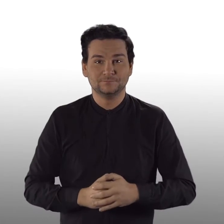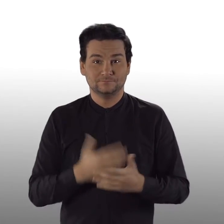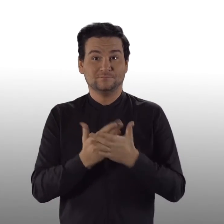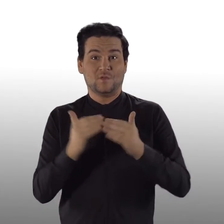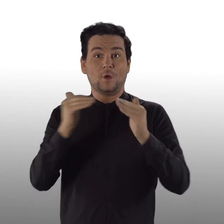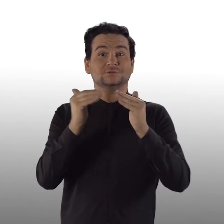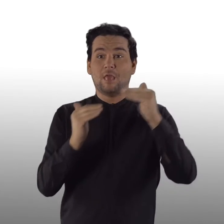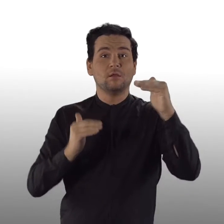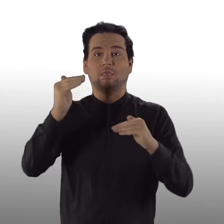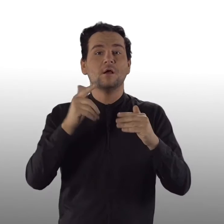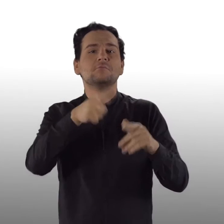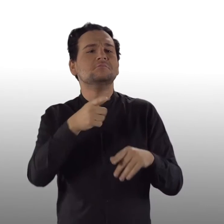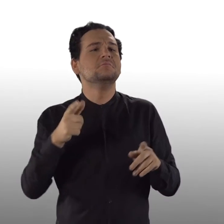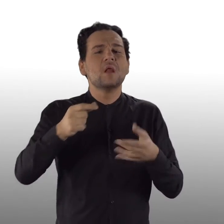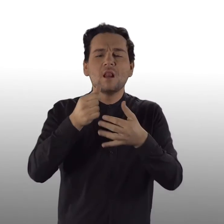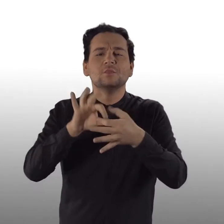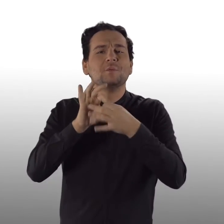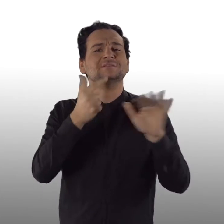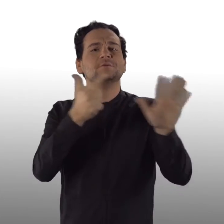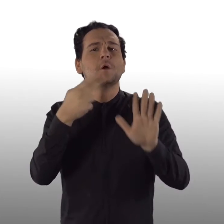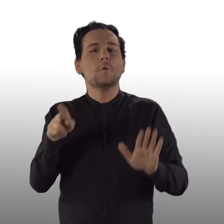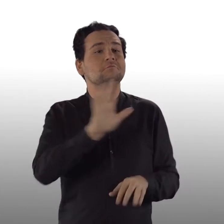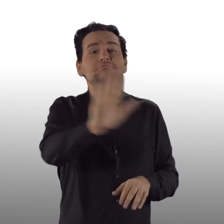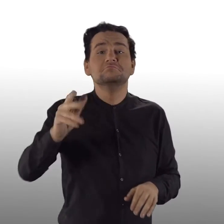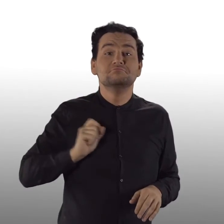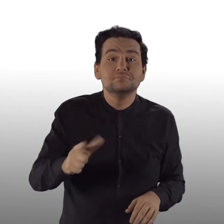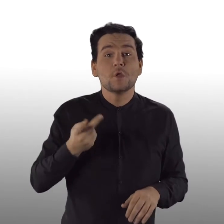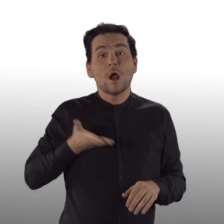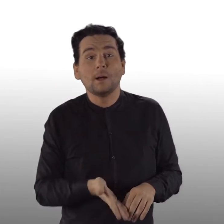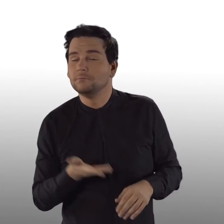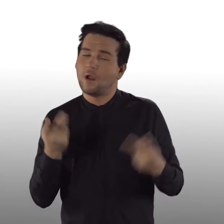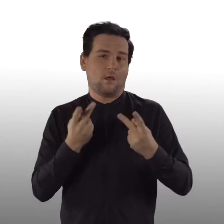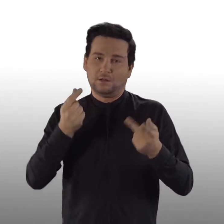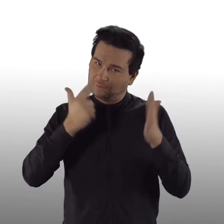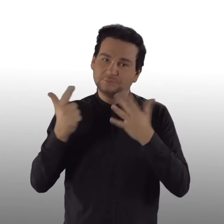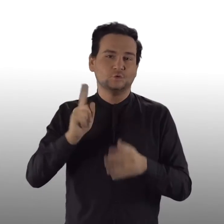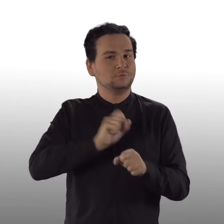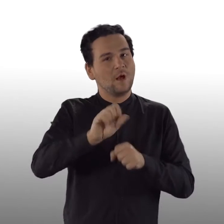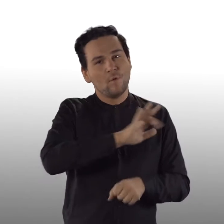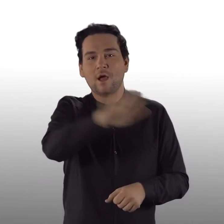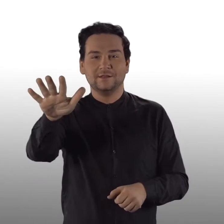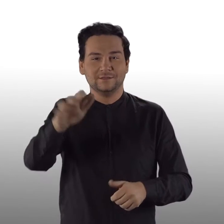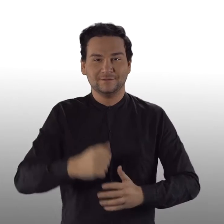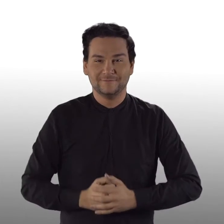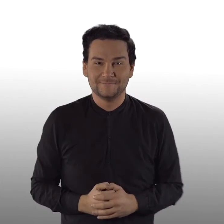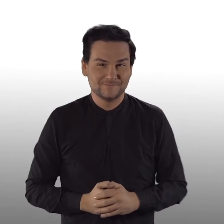Dieser Ausgleich ist unabhängig von Ihrem Einkommen und Vermögen.